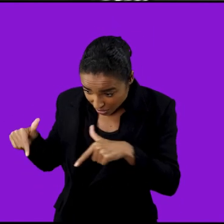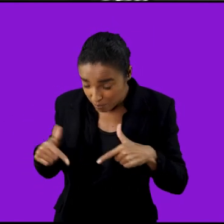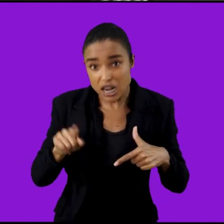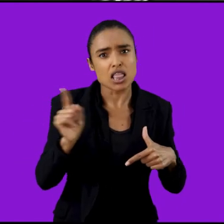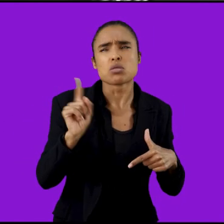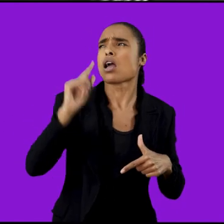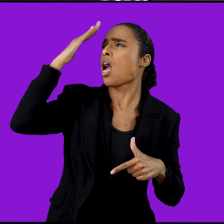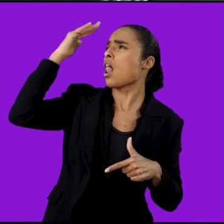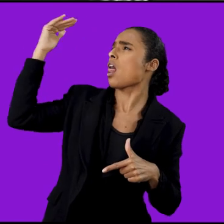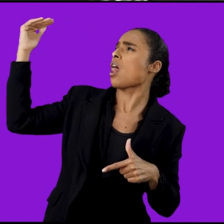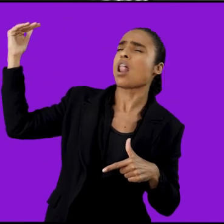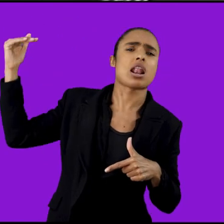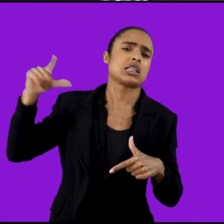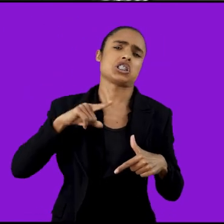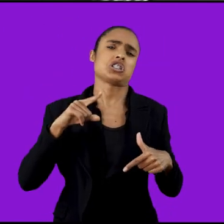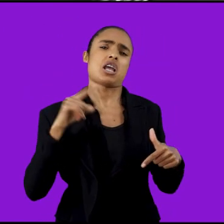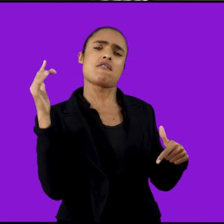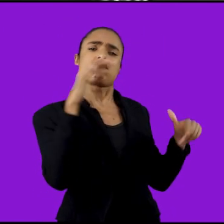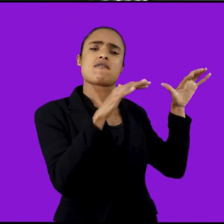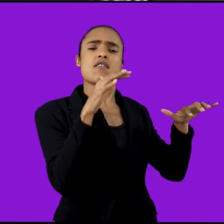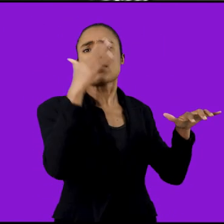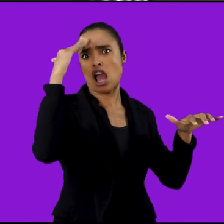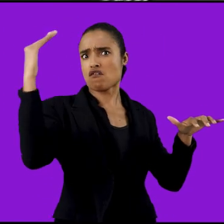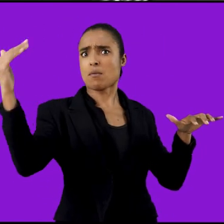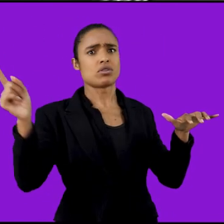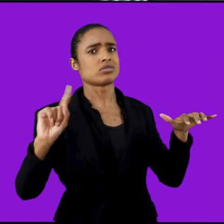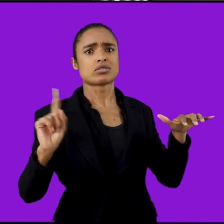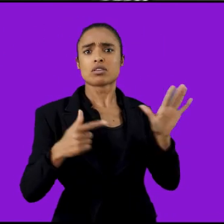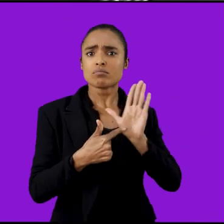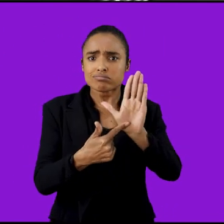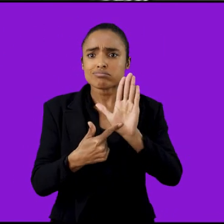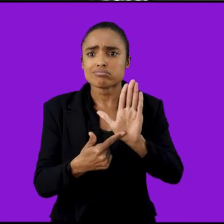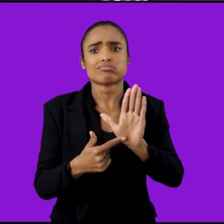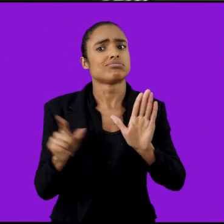não é só glamour nessa coisa de palco, sabe, de só aparecer tem um tem um processo